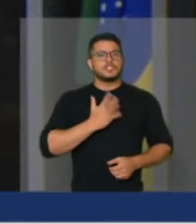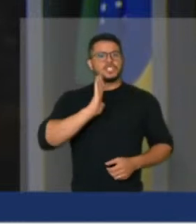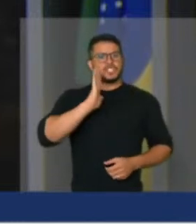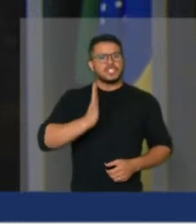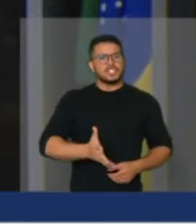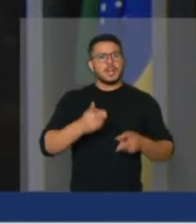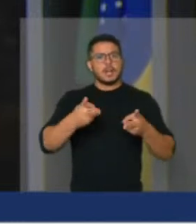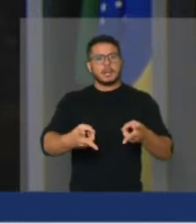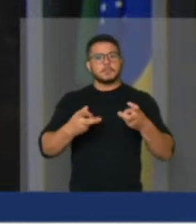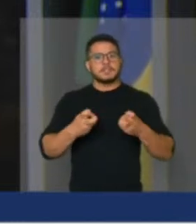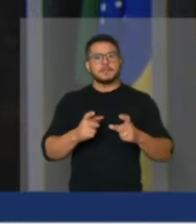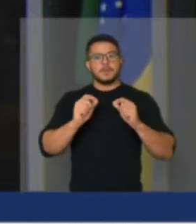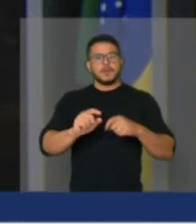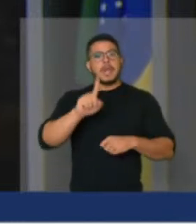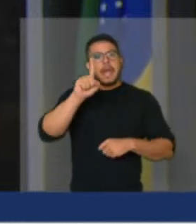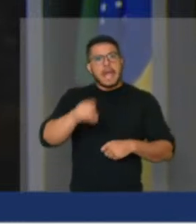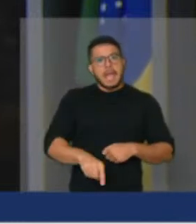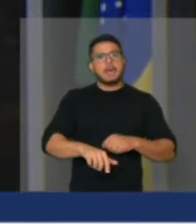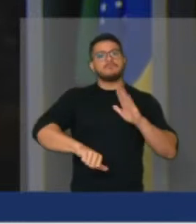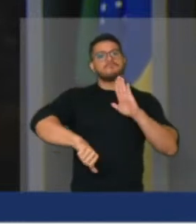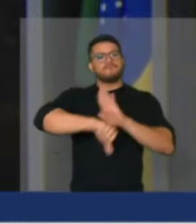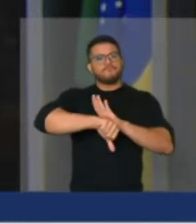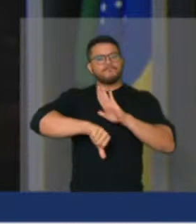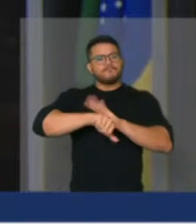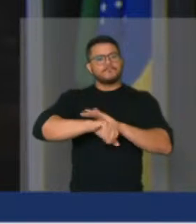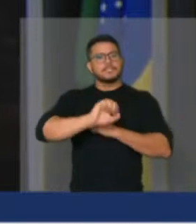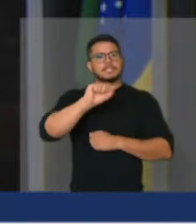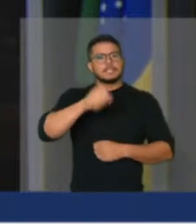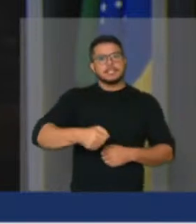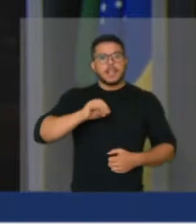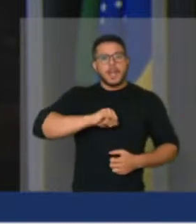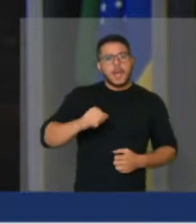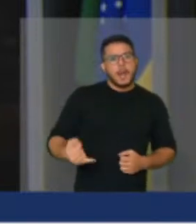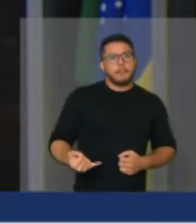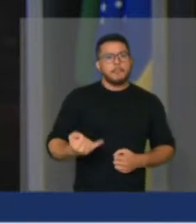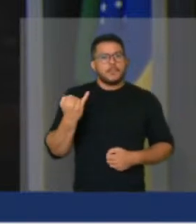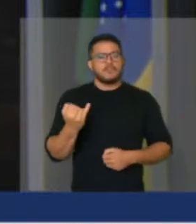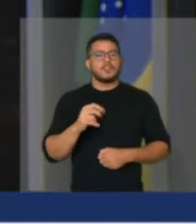USO DE CARGO PÚBLICO PARA ENRIQUECIMENTO ILÍCITO PESSOAL. INFRAÇÃO DO CÓDIGO DE CONDUTA DO ALTO